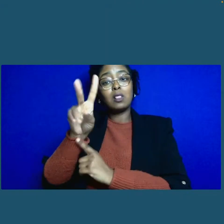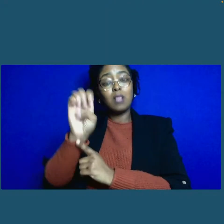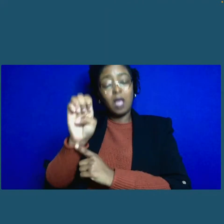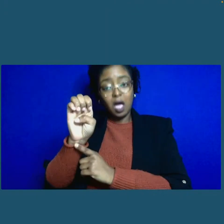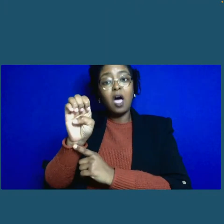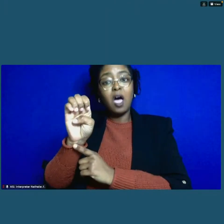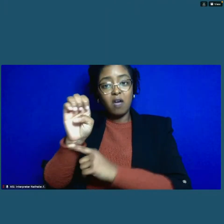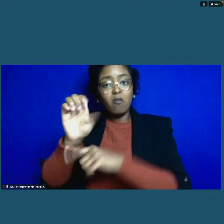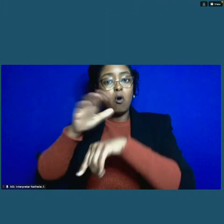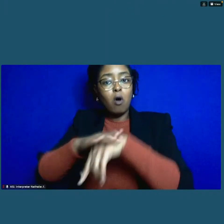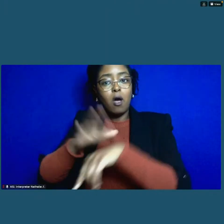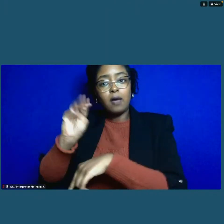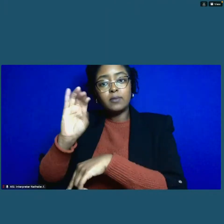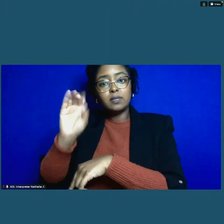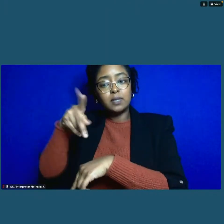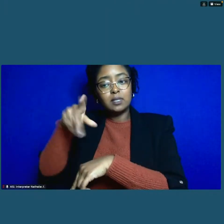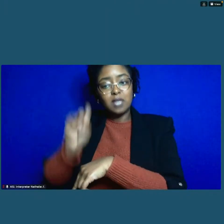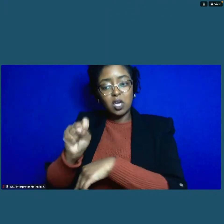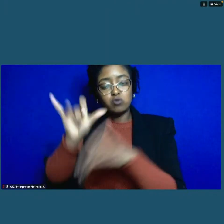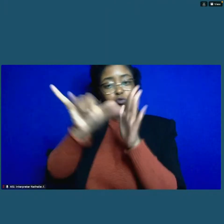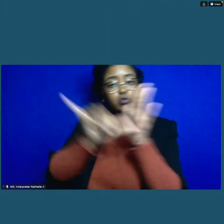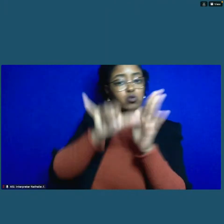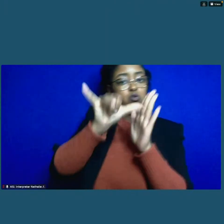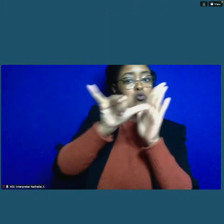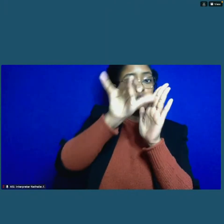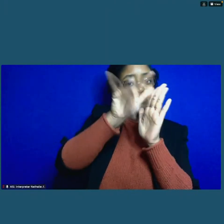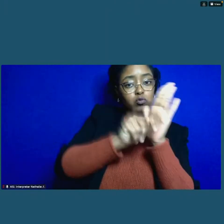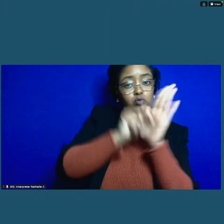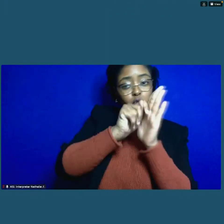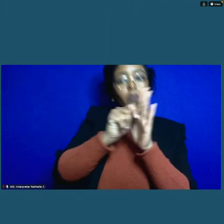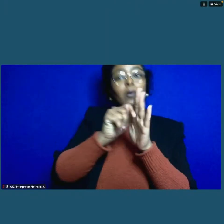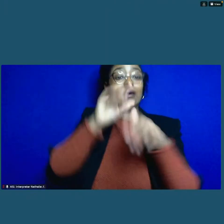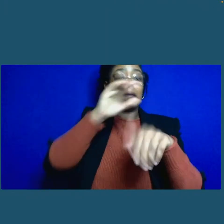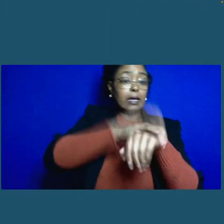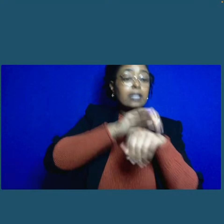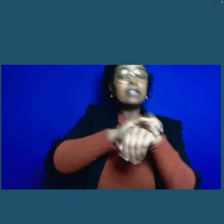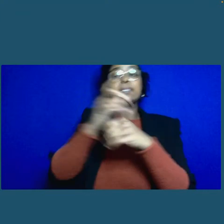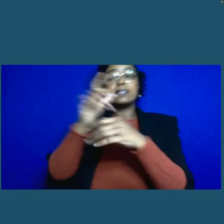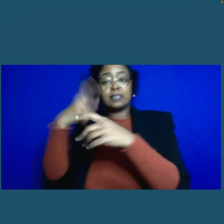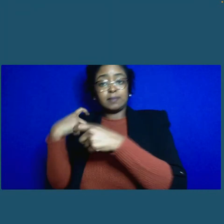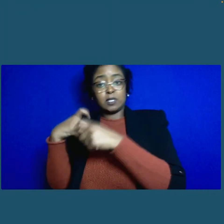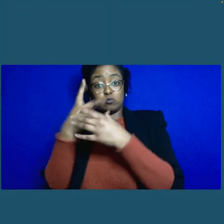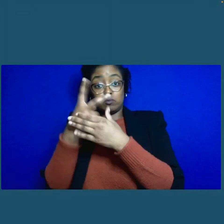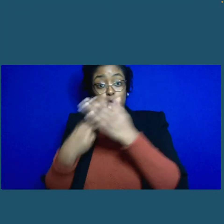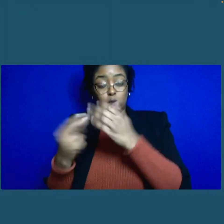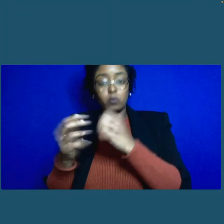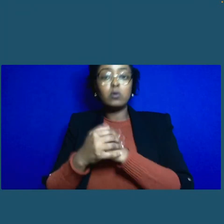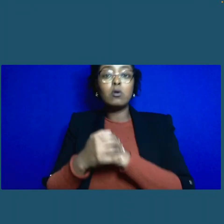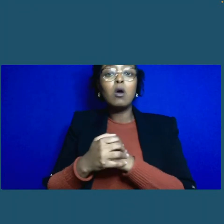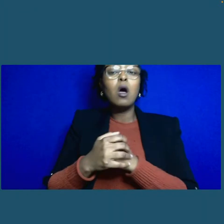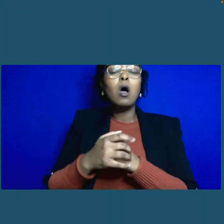A ver el A cual en sí que haces